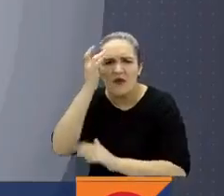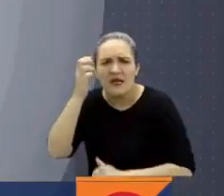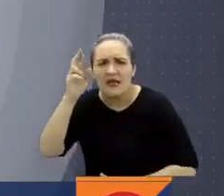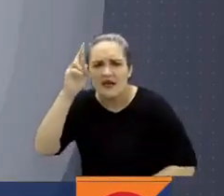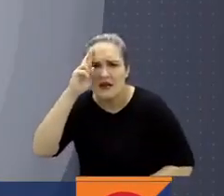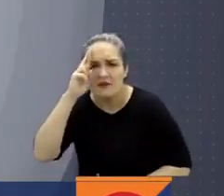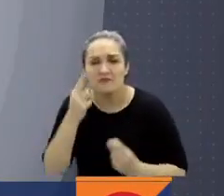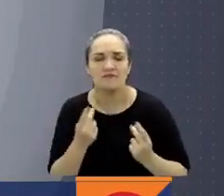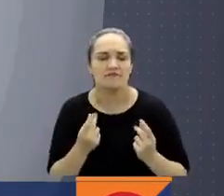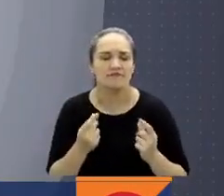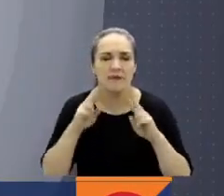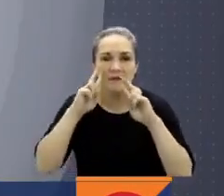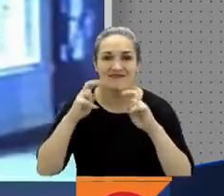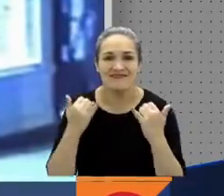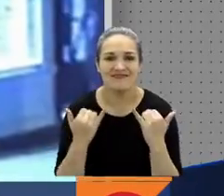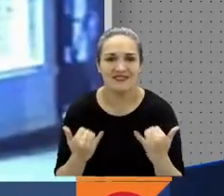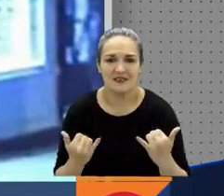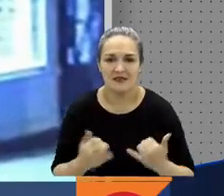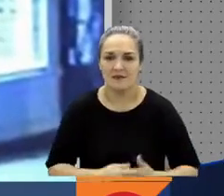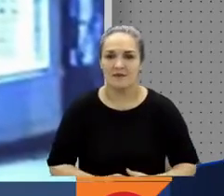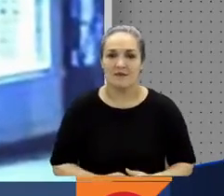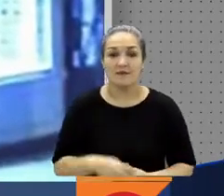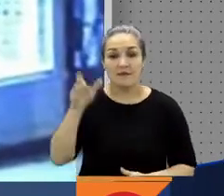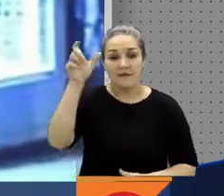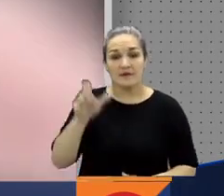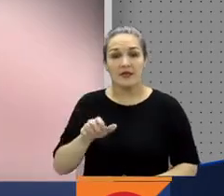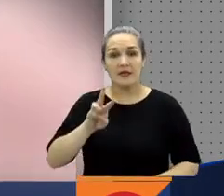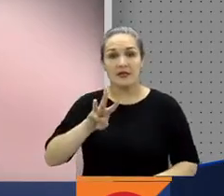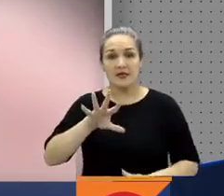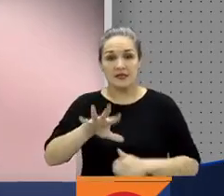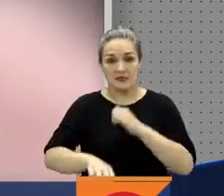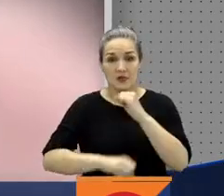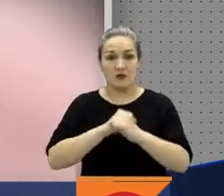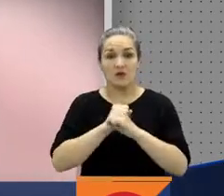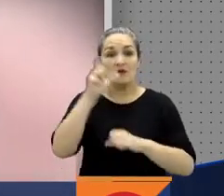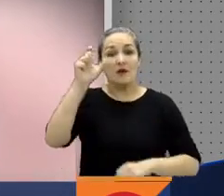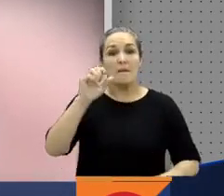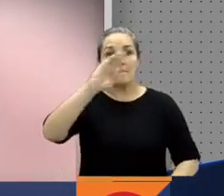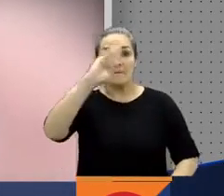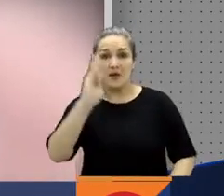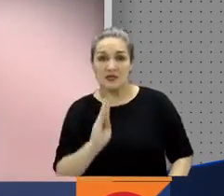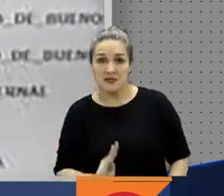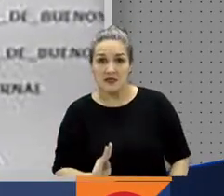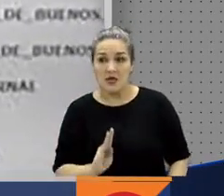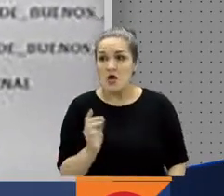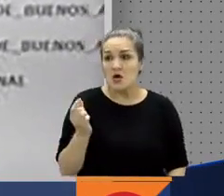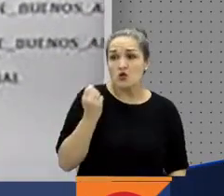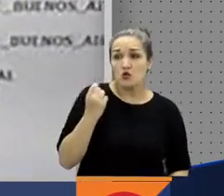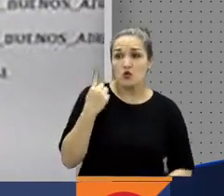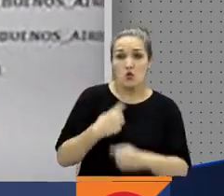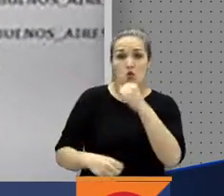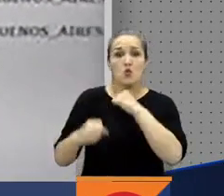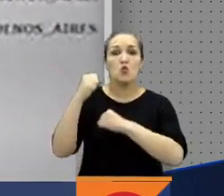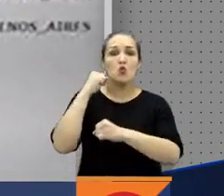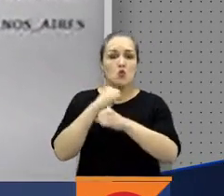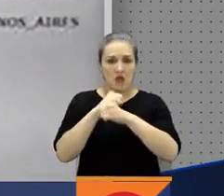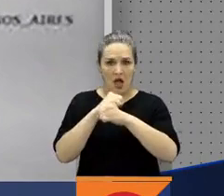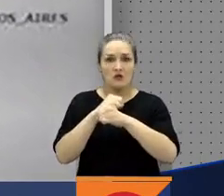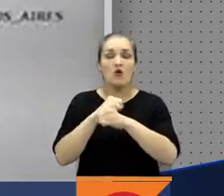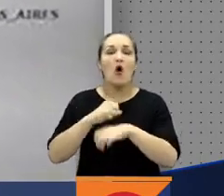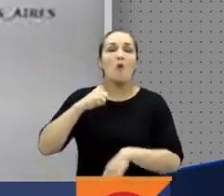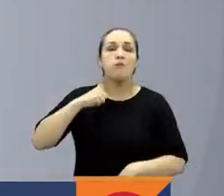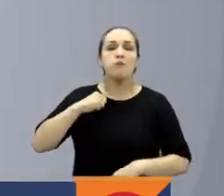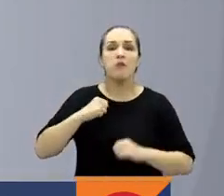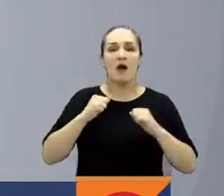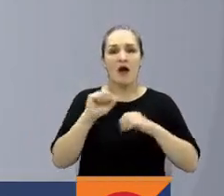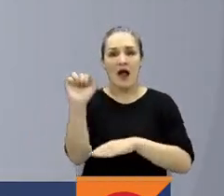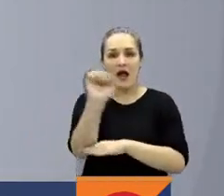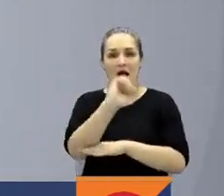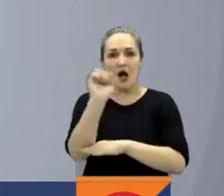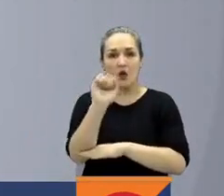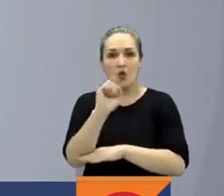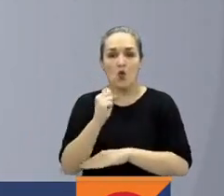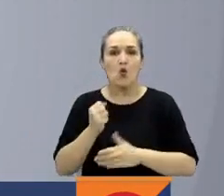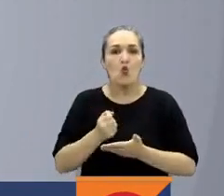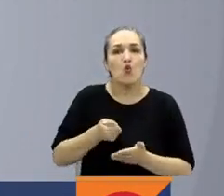CUANDTATATATATATA DE UN